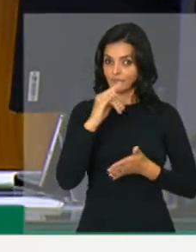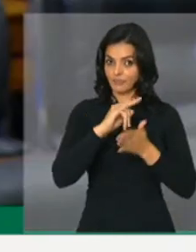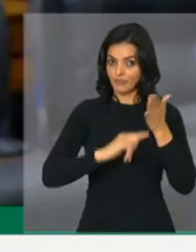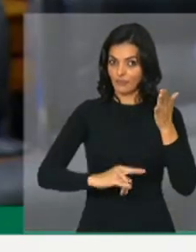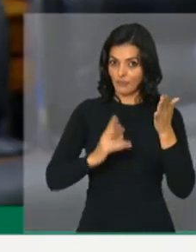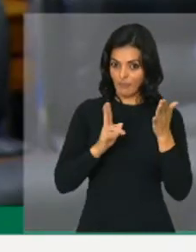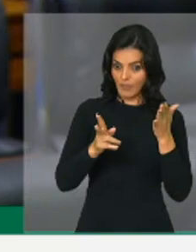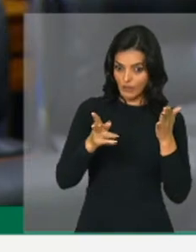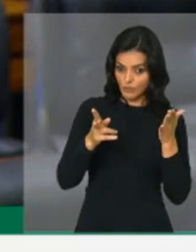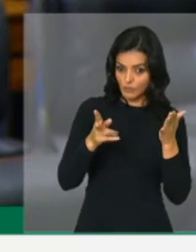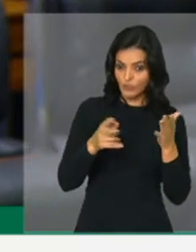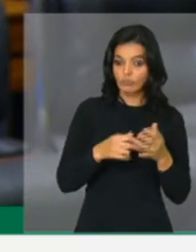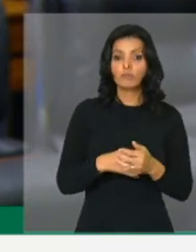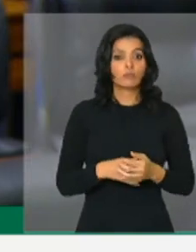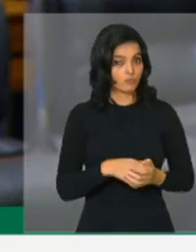REQUERIMENTO DE VOTAÇÃO ARTIGO POR ARTIGO REQUER NOS